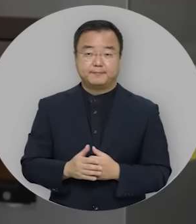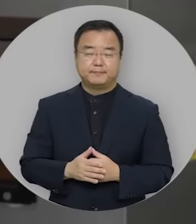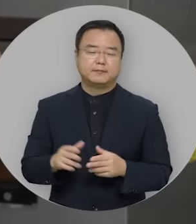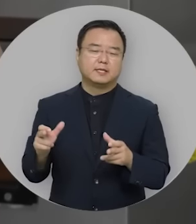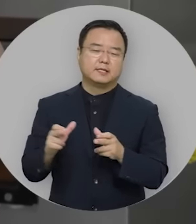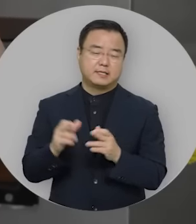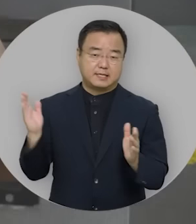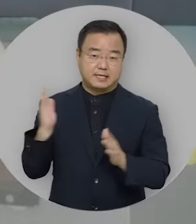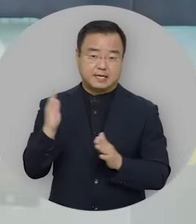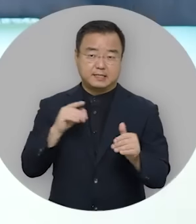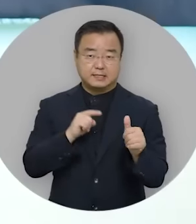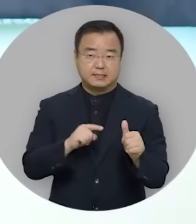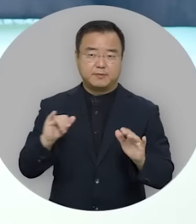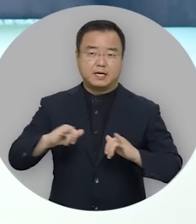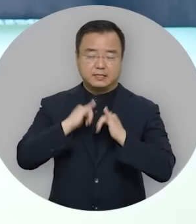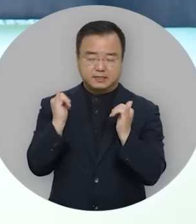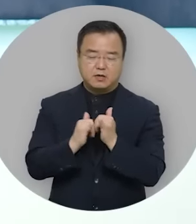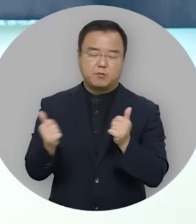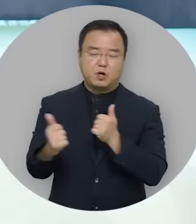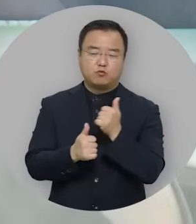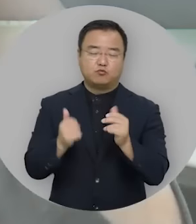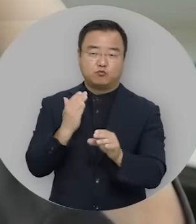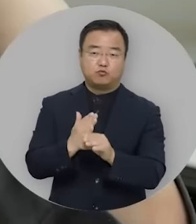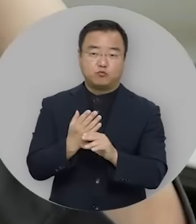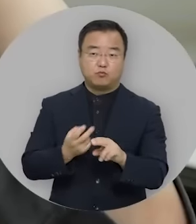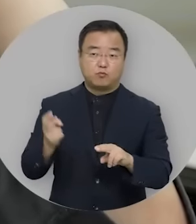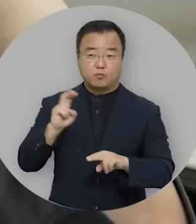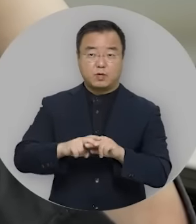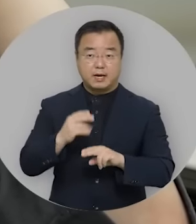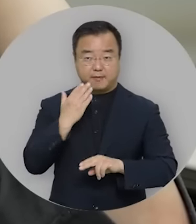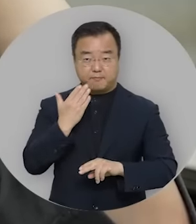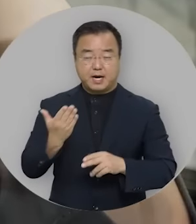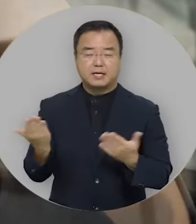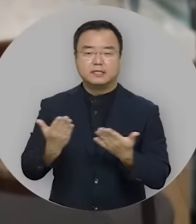장애학생들이 사회 구성원으로 자리 잡을 수 있도록 돕는 직업 교육.